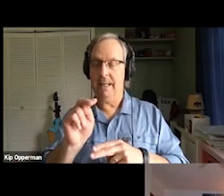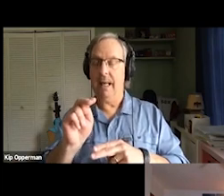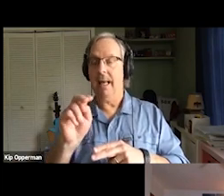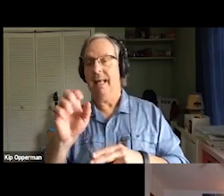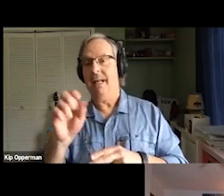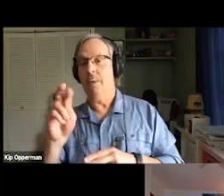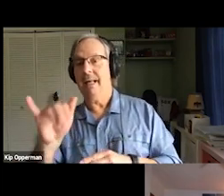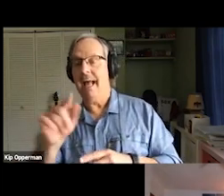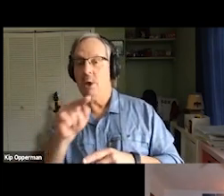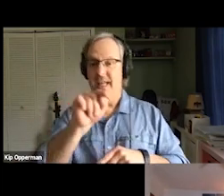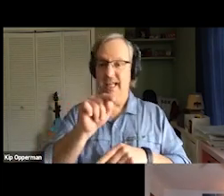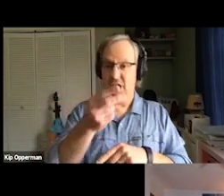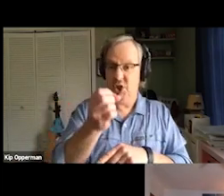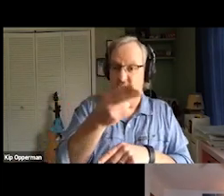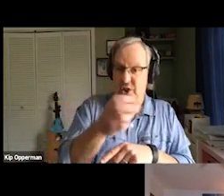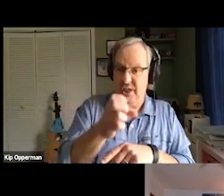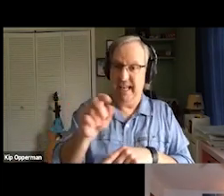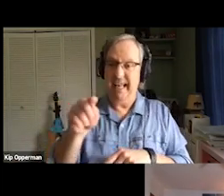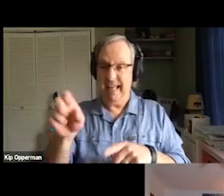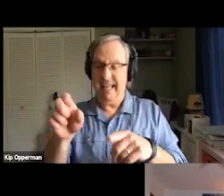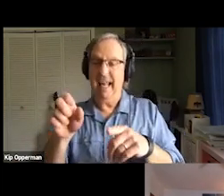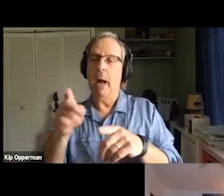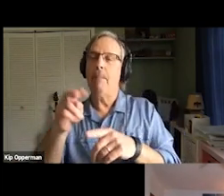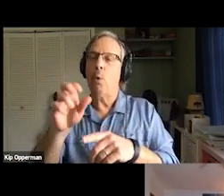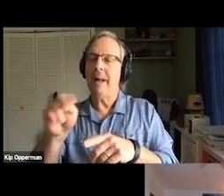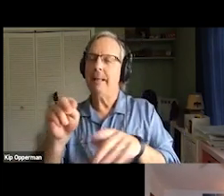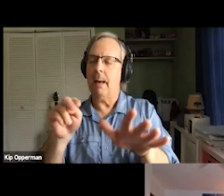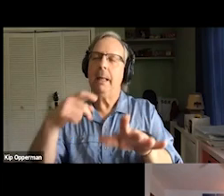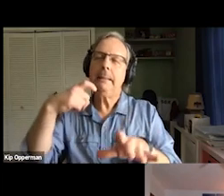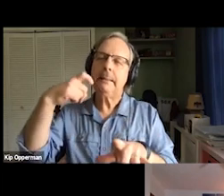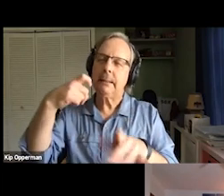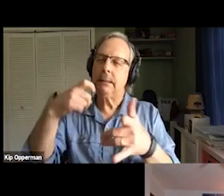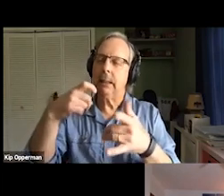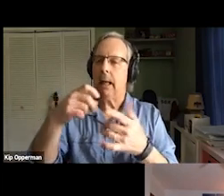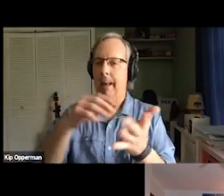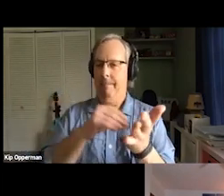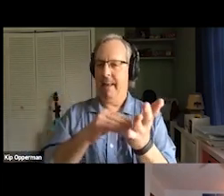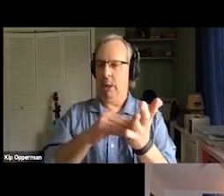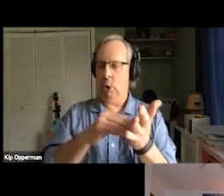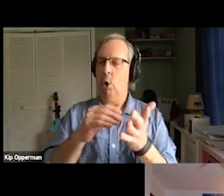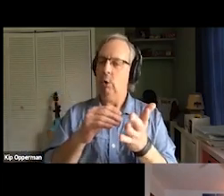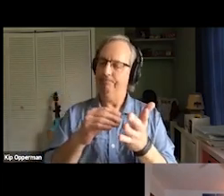Soy un proveedora de atención primaria y una especialista en medicina de adicciones y la directora médica del Centro Blackburn de Central City Concern,